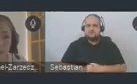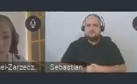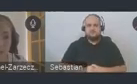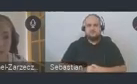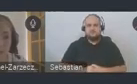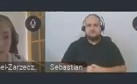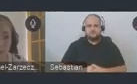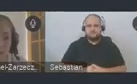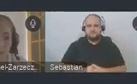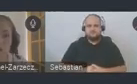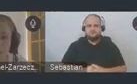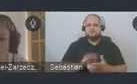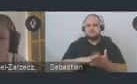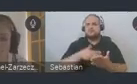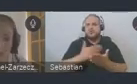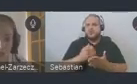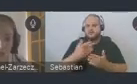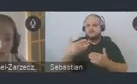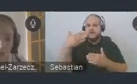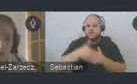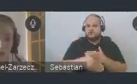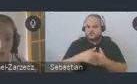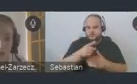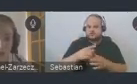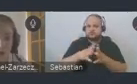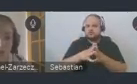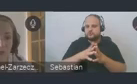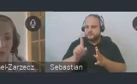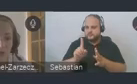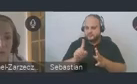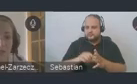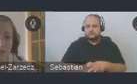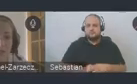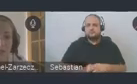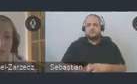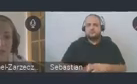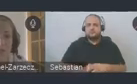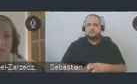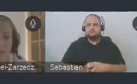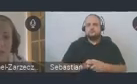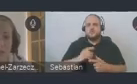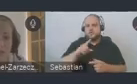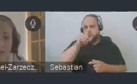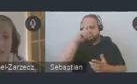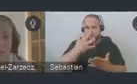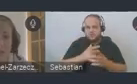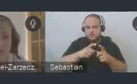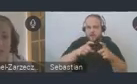Tutaj przykład krótkiego zakończenia, 10-minutowego. Ewaluacja, uczestnicy biorą kartki, flamastry,